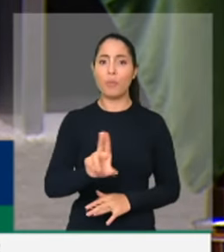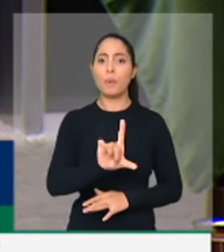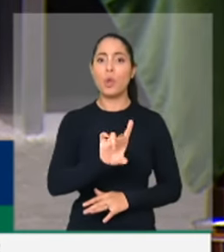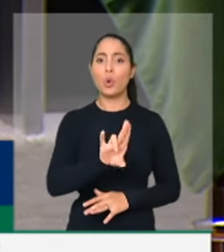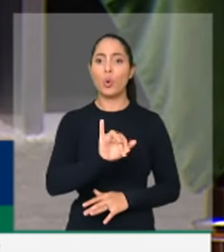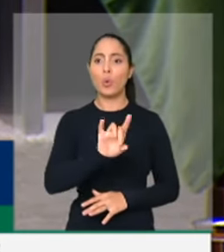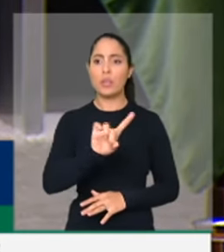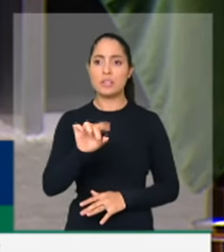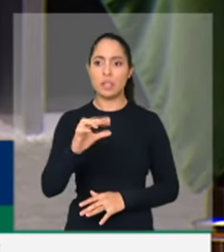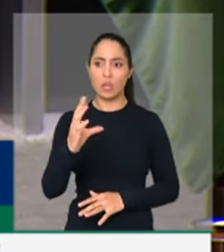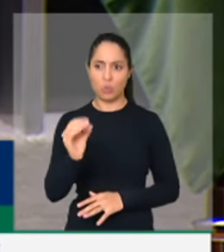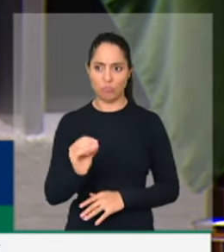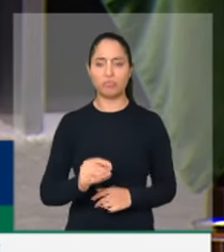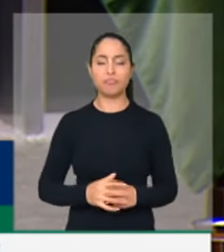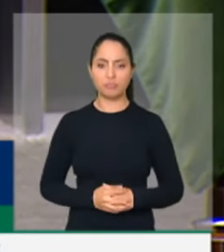O AUMENTO DE LEITOS CLÍNICOS